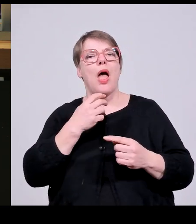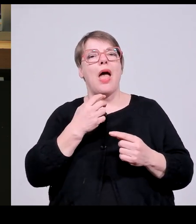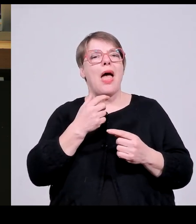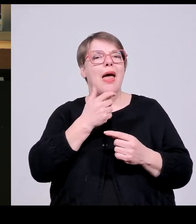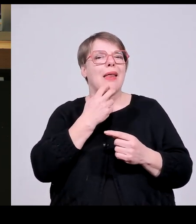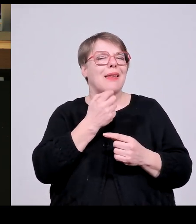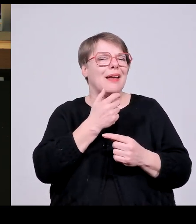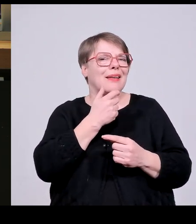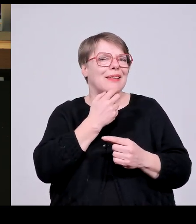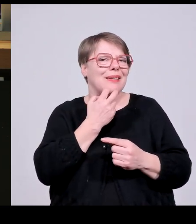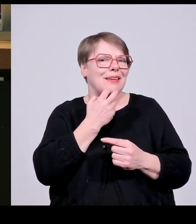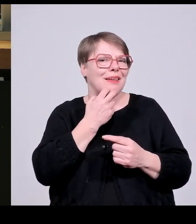Für die ist.